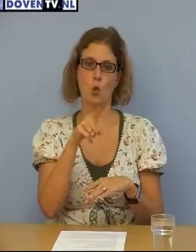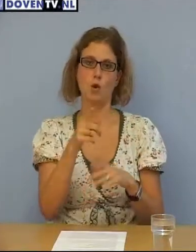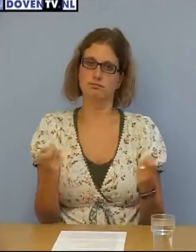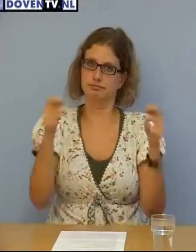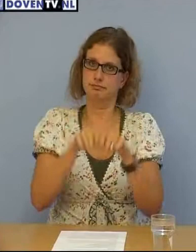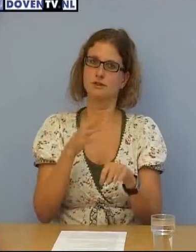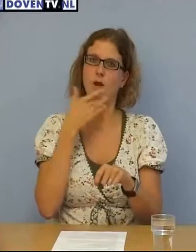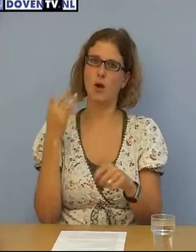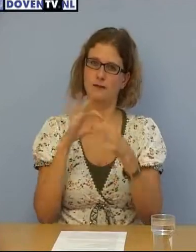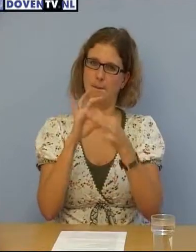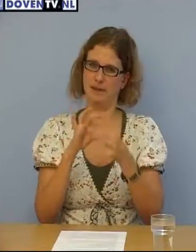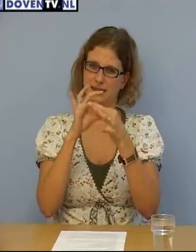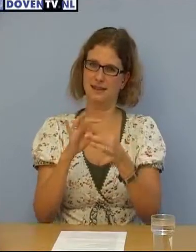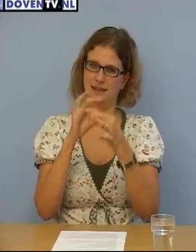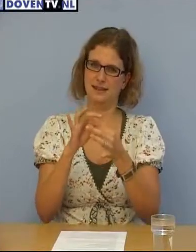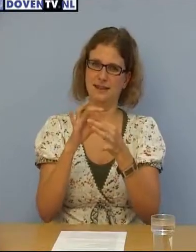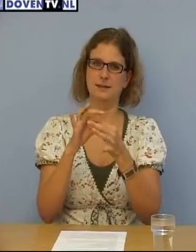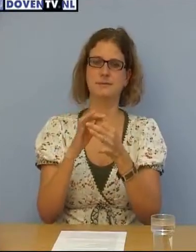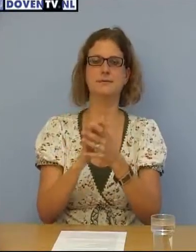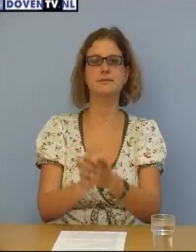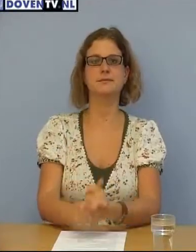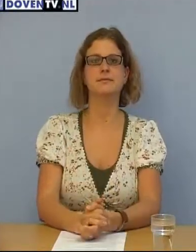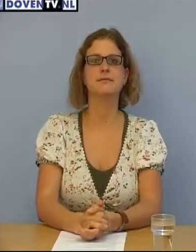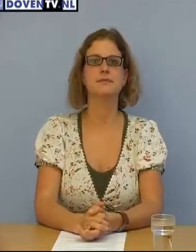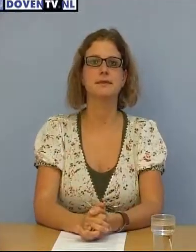vanwege de sluiting van de Suikerunie.